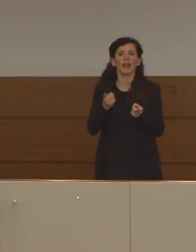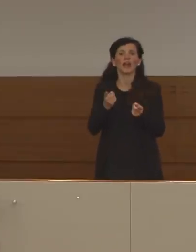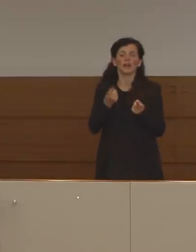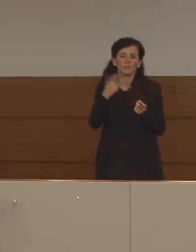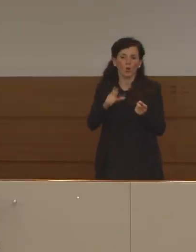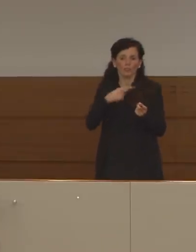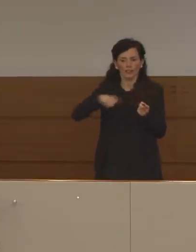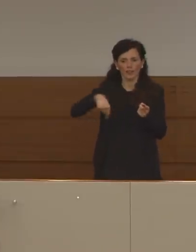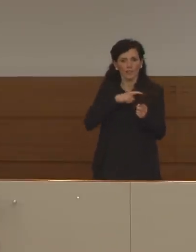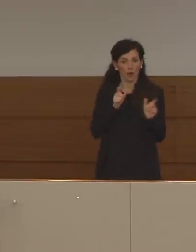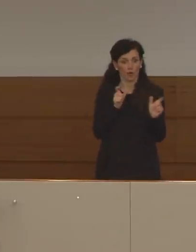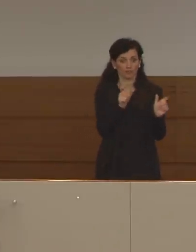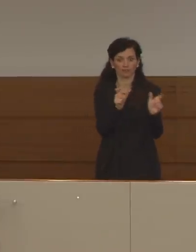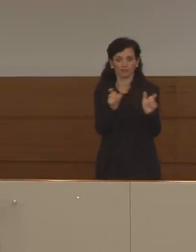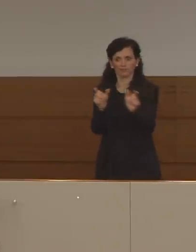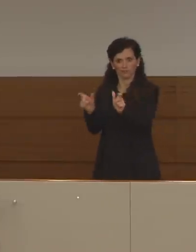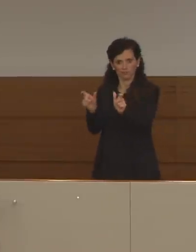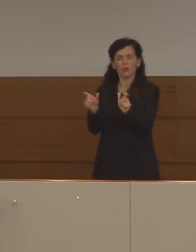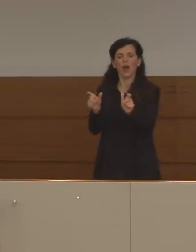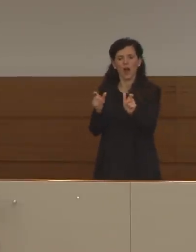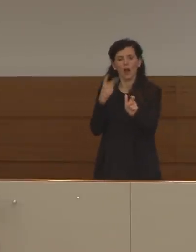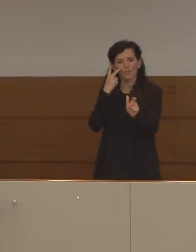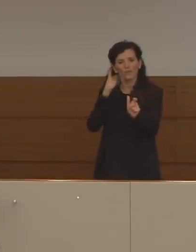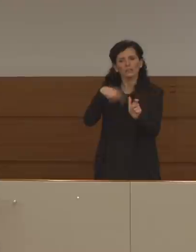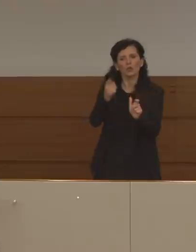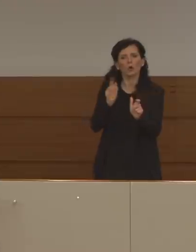intraprese cioè quelle fondamentalmente del distanziamento sociale.